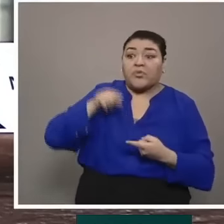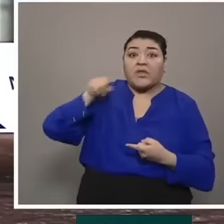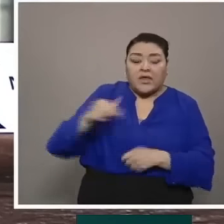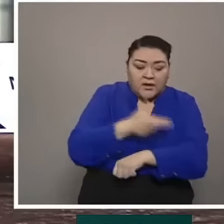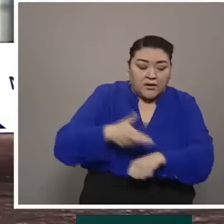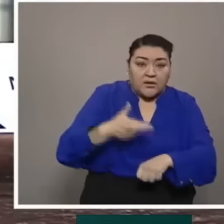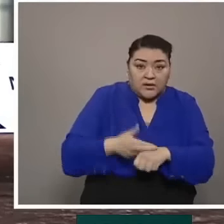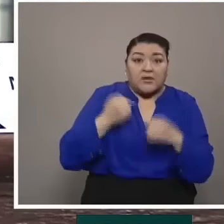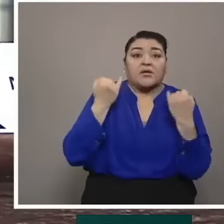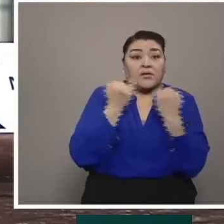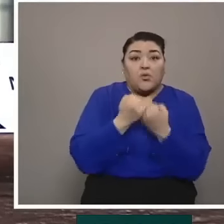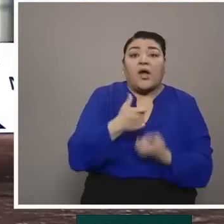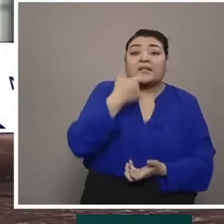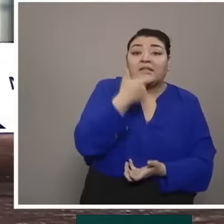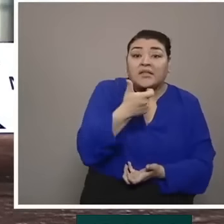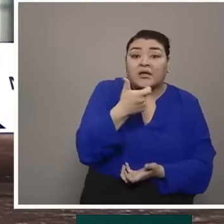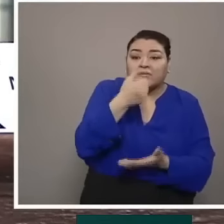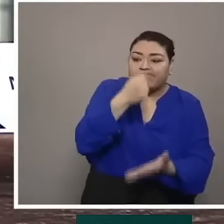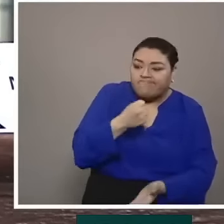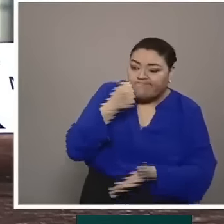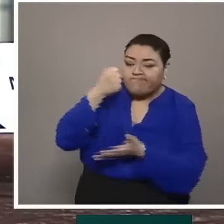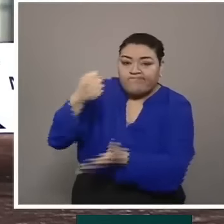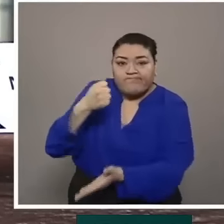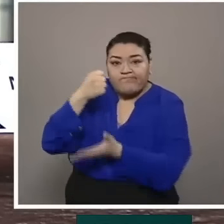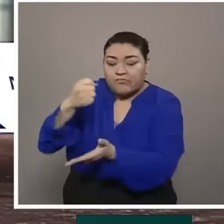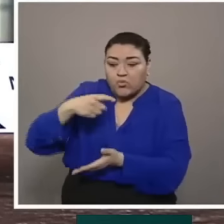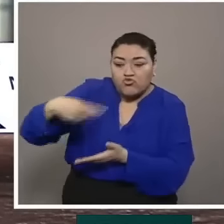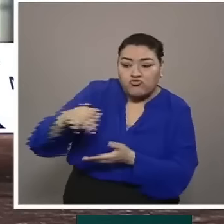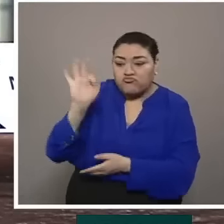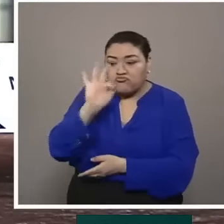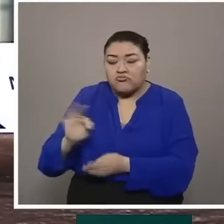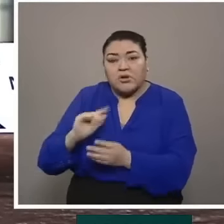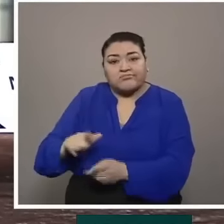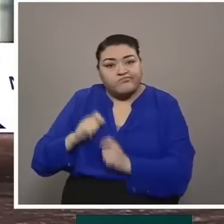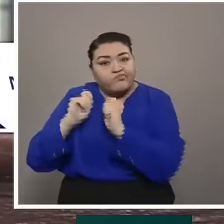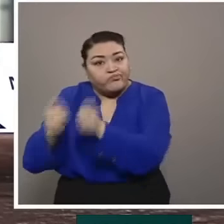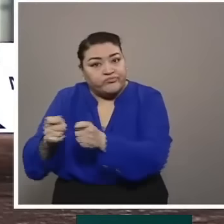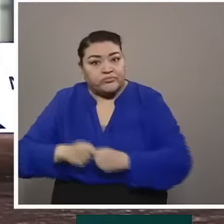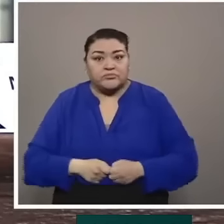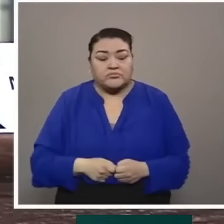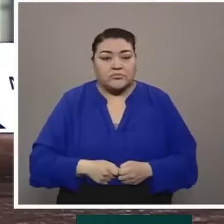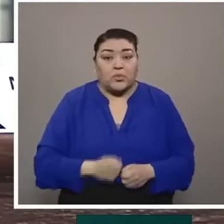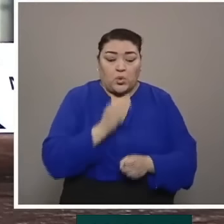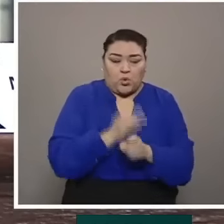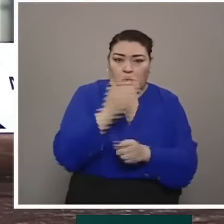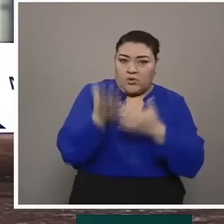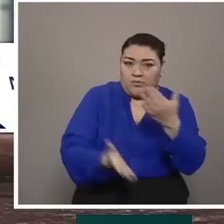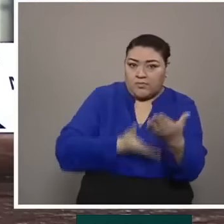los recursos que proporcionalmente le corresponde. La propuesta que pongo a su consideración busca